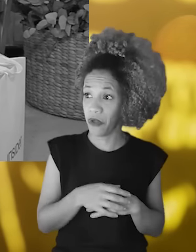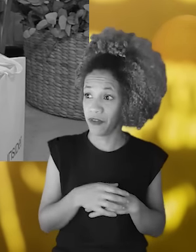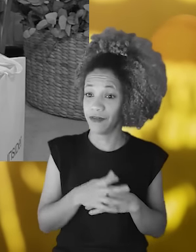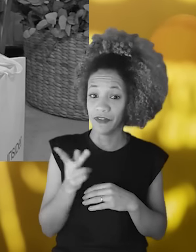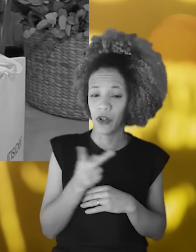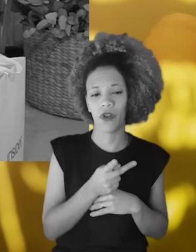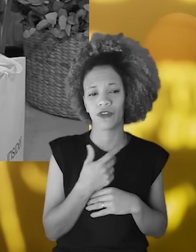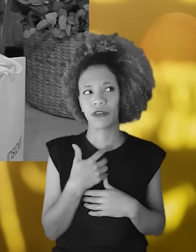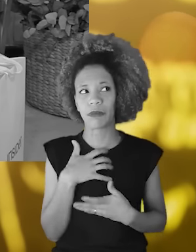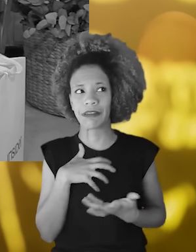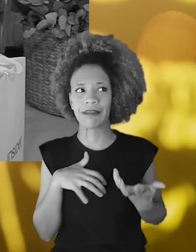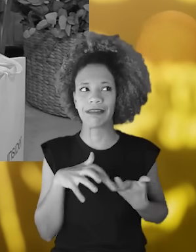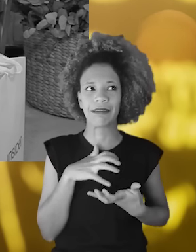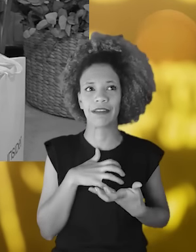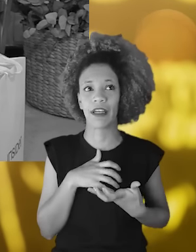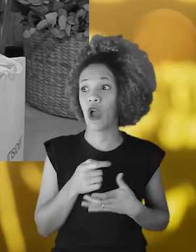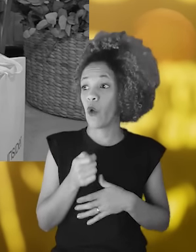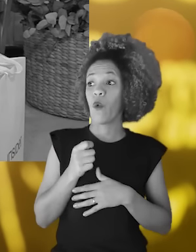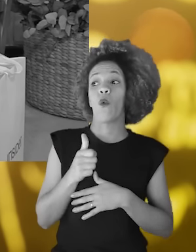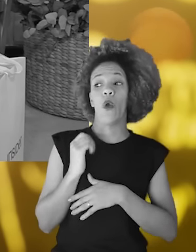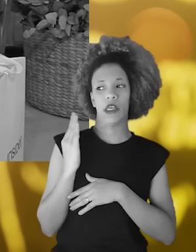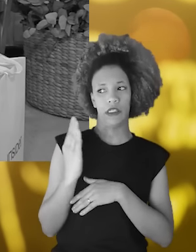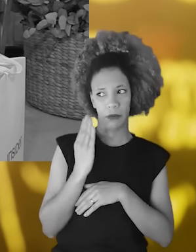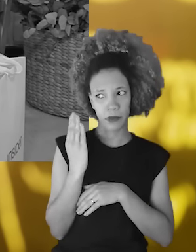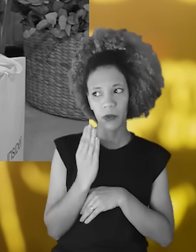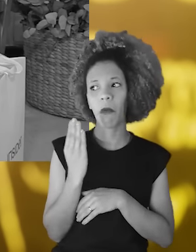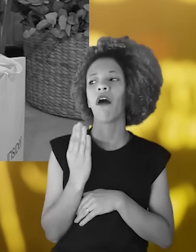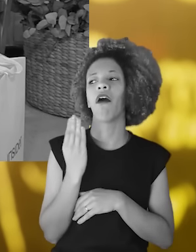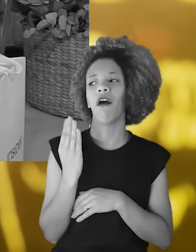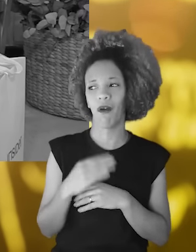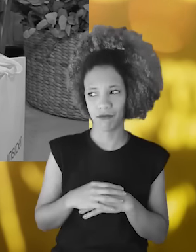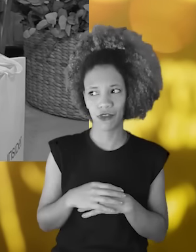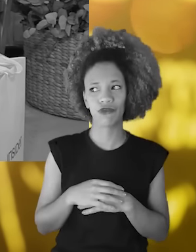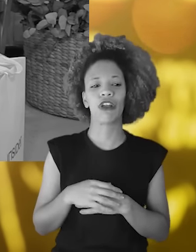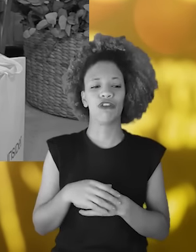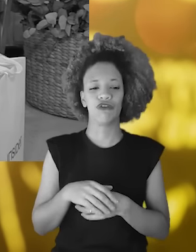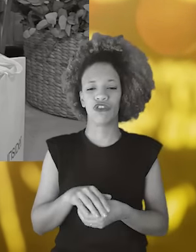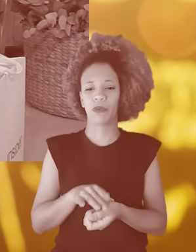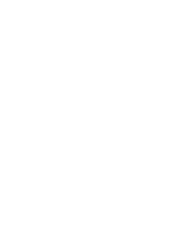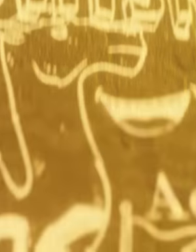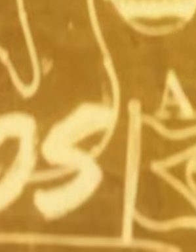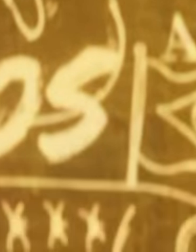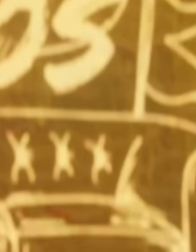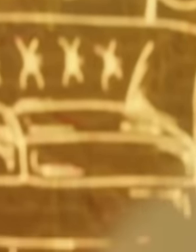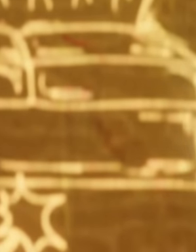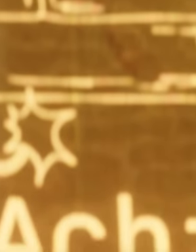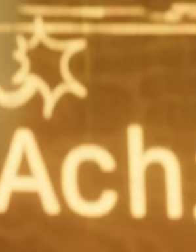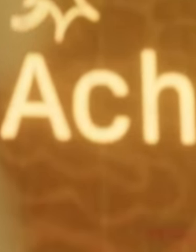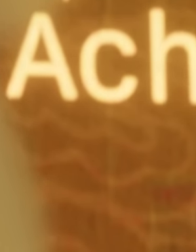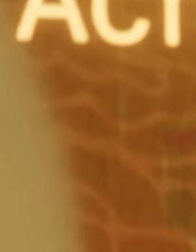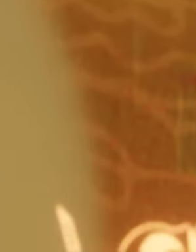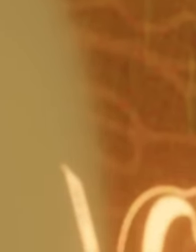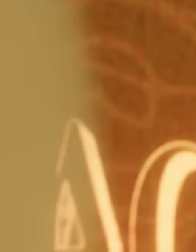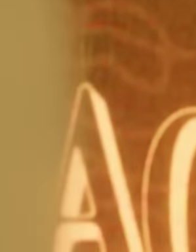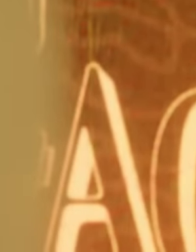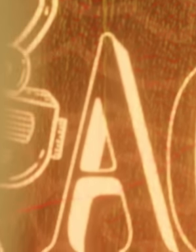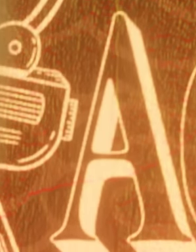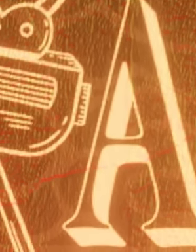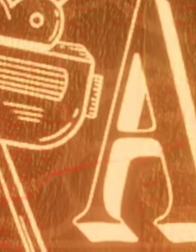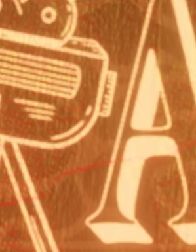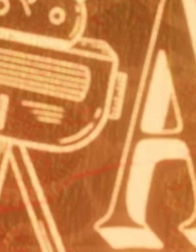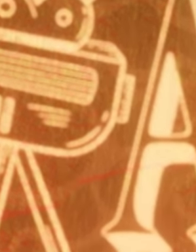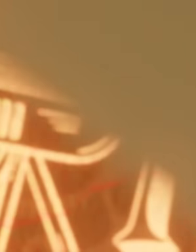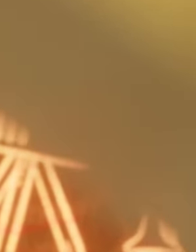aí falou E aí ficou ma climão esse dia ele quase passou mal mesmo de pressão assim pressão [Música]